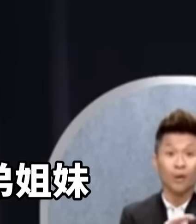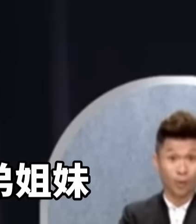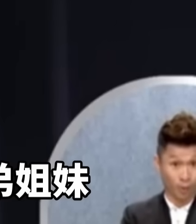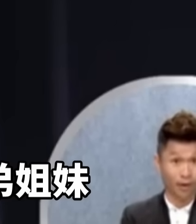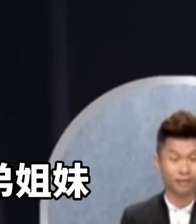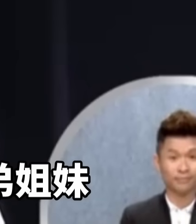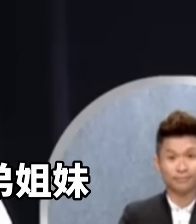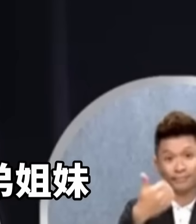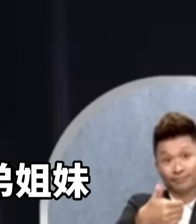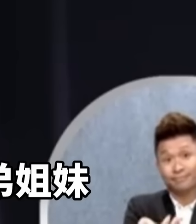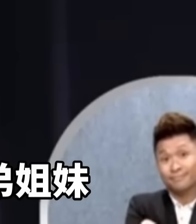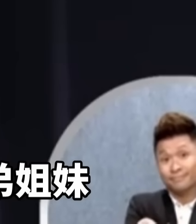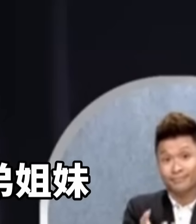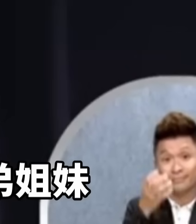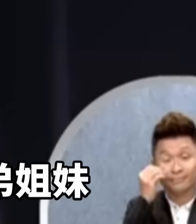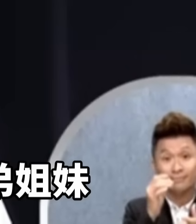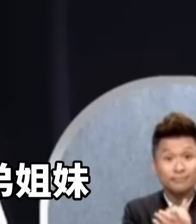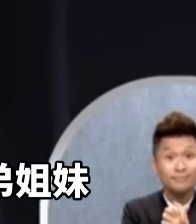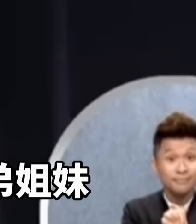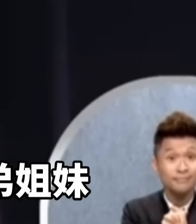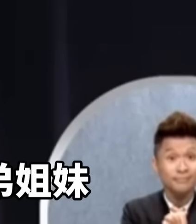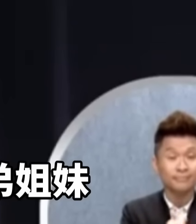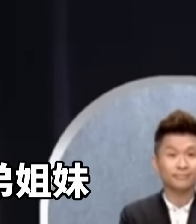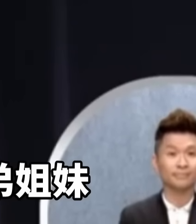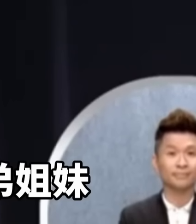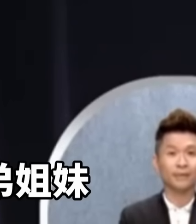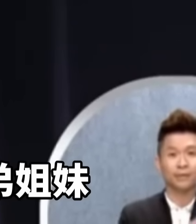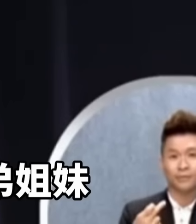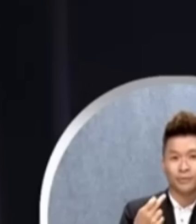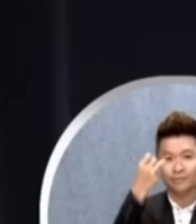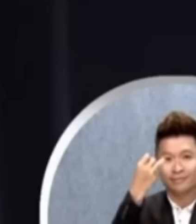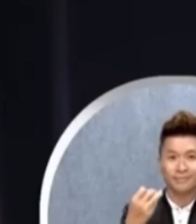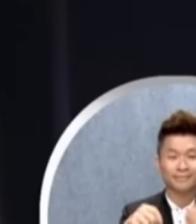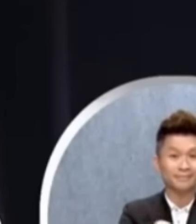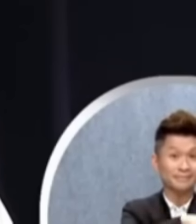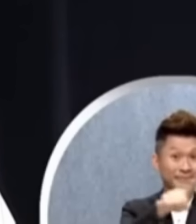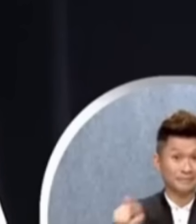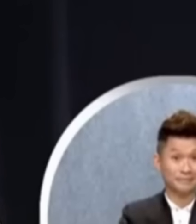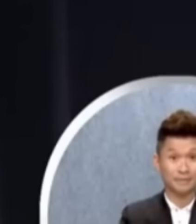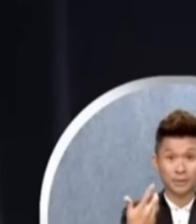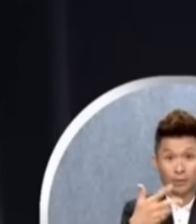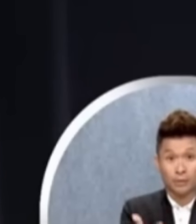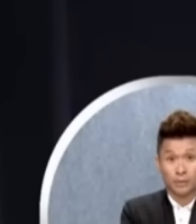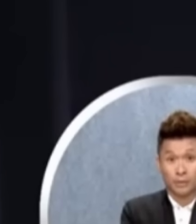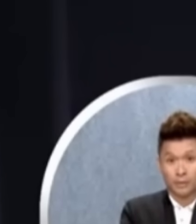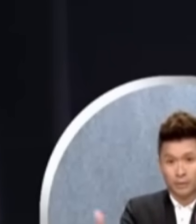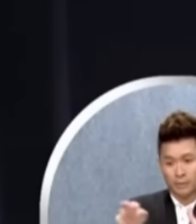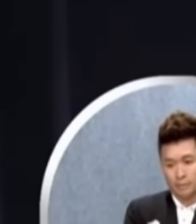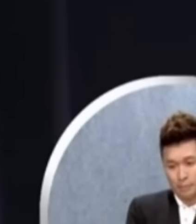各位電視機前面的觀眾朋友 各位兄弟姐妹 這個水桶像不像像臺灣現況